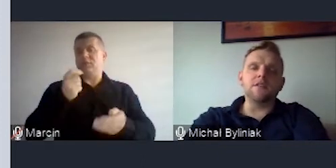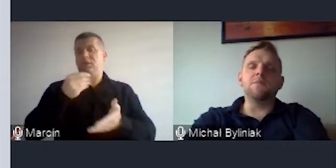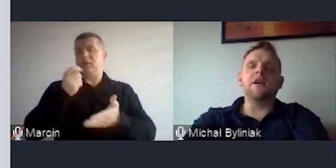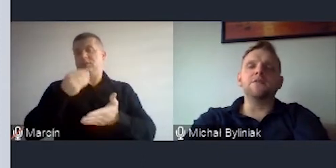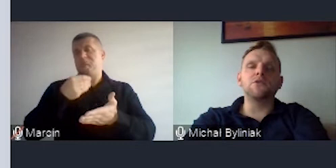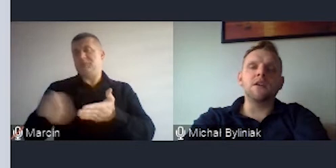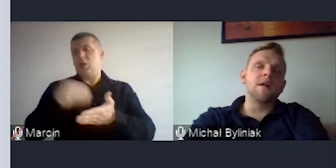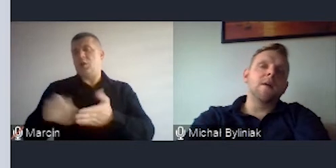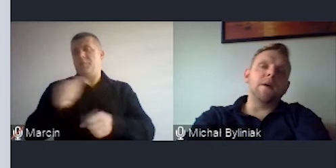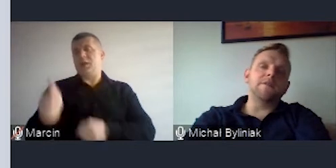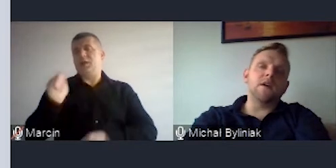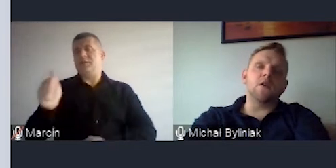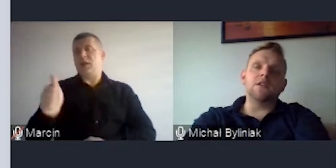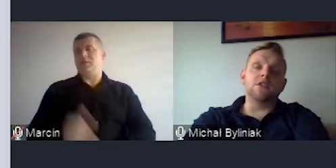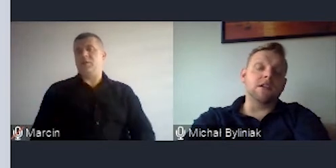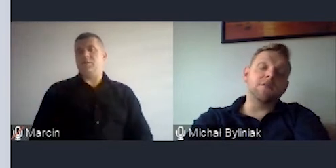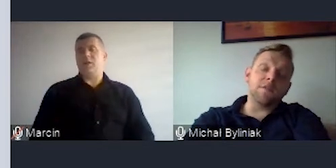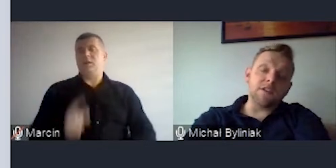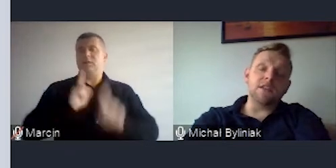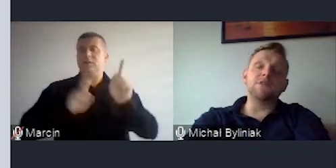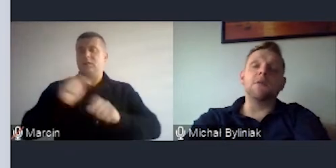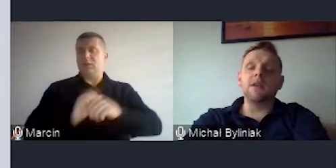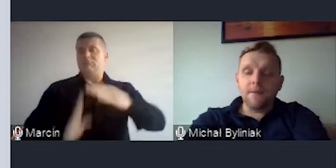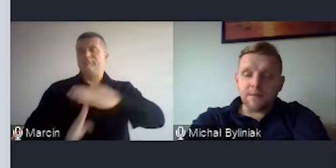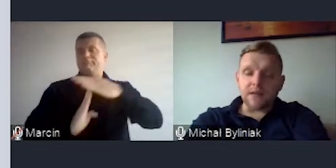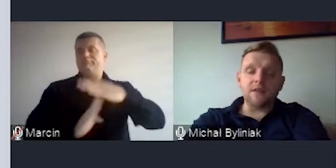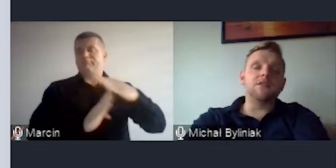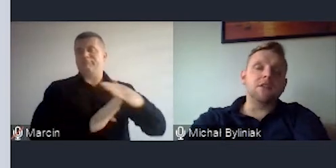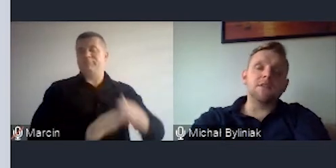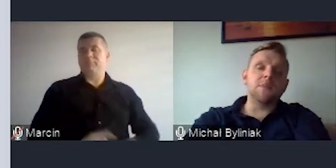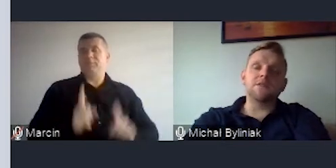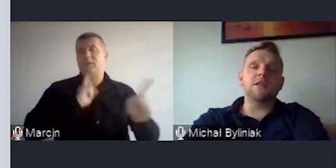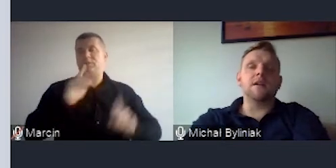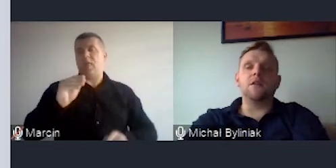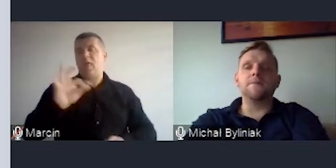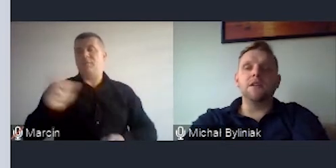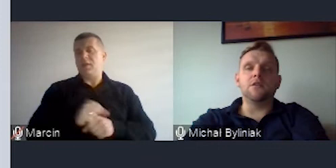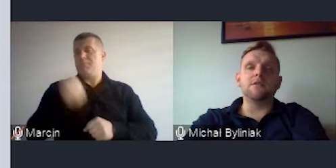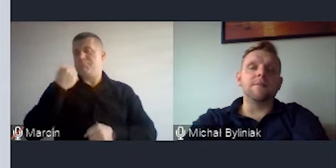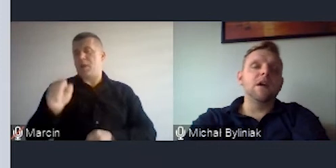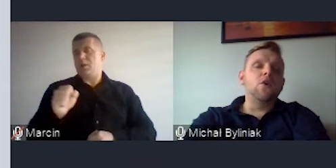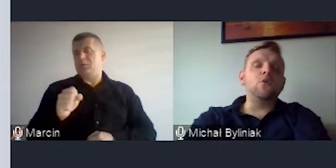Czasem pojawią się pewne ograniczenia i w efekcie na przykład takie ograniczenia są bardzo daleko idące.